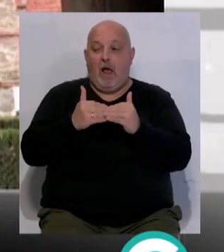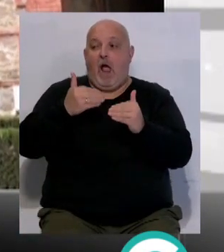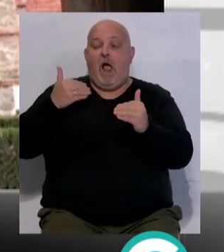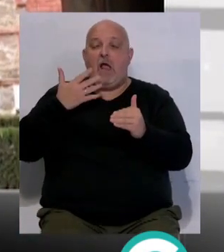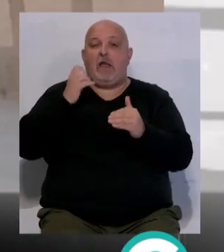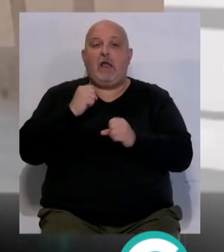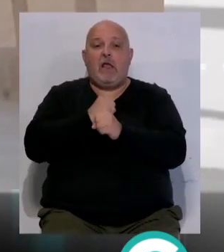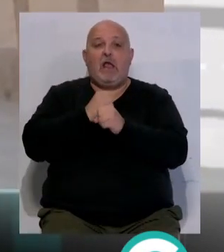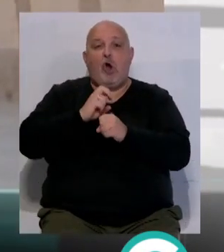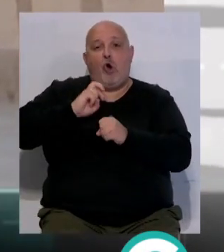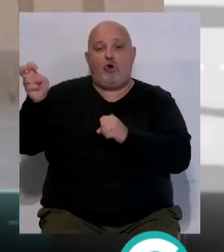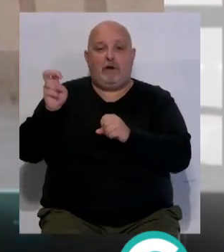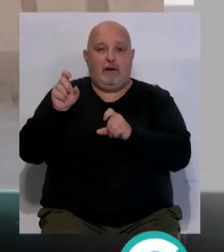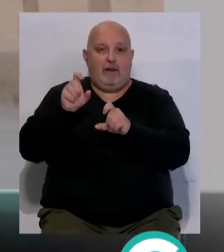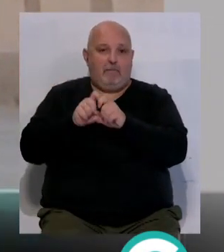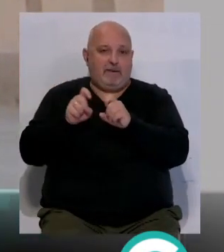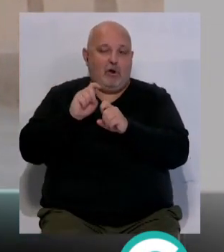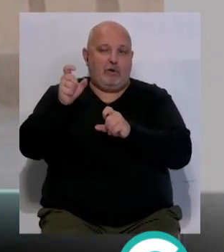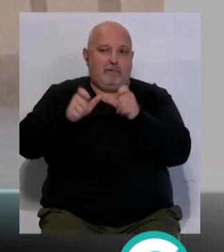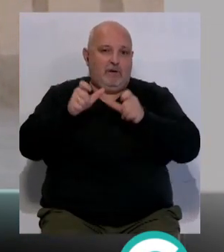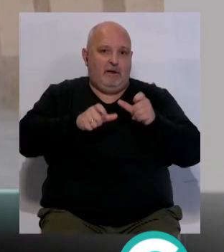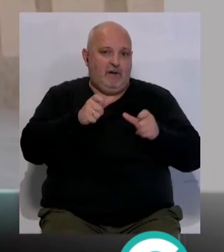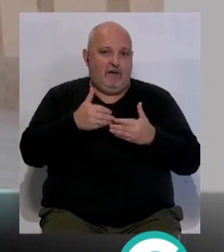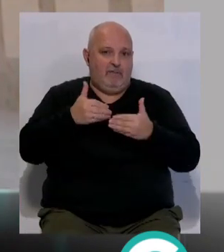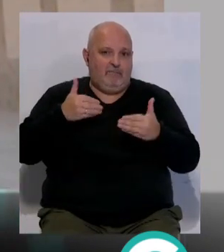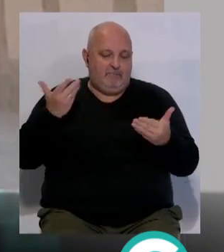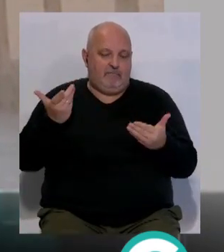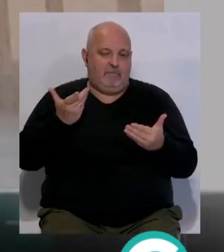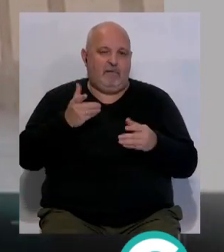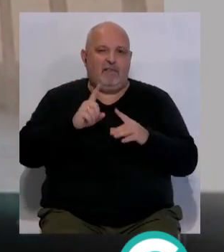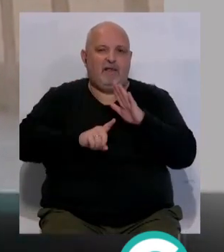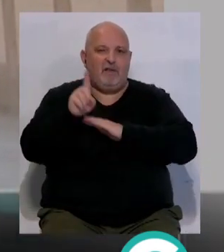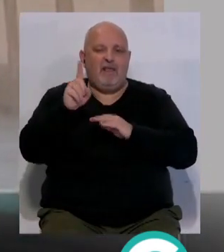culminando todos los todos los tantos por centos de ejecución no el desarrollo de la edus de cad